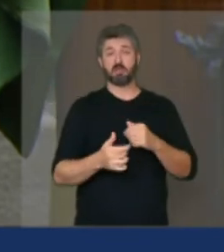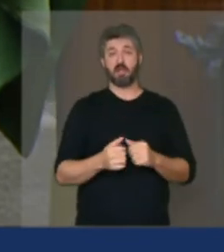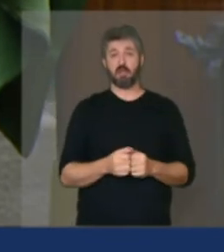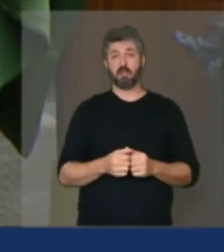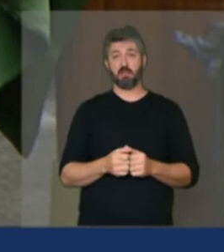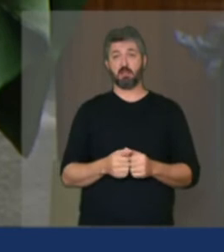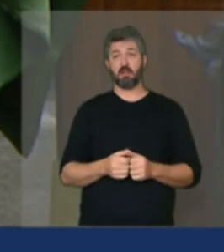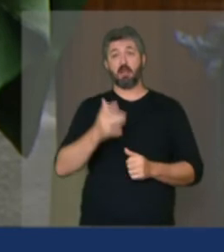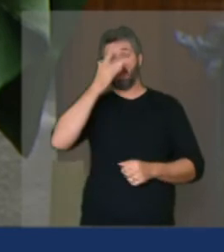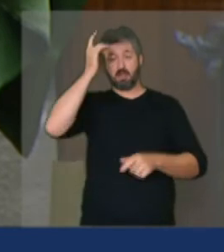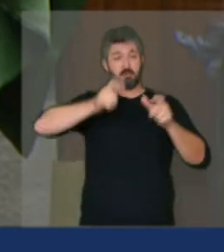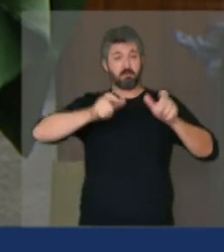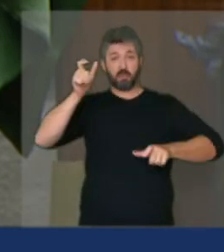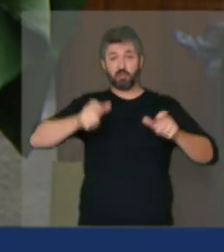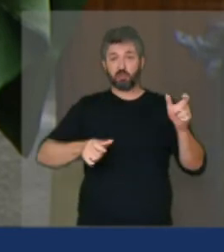PESSOAS QUE NÃO SABEM A DOR QUE SE PASSA, UMA PASTORA A